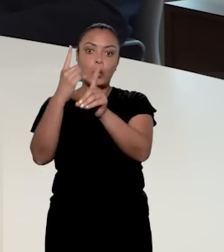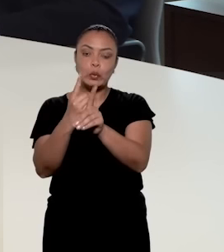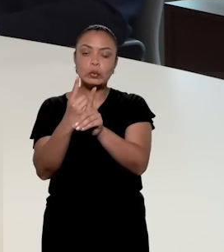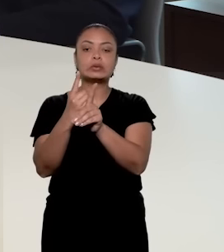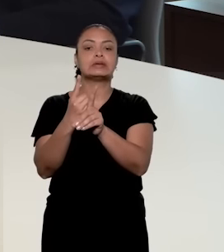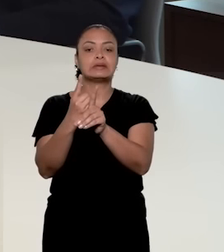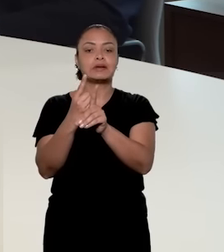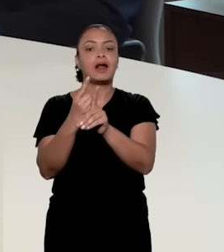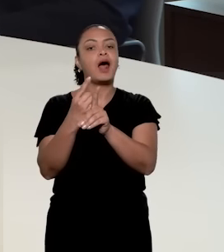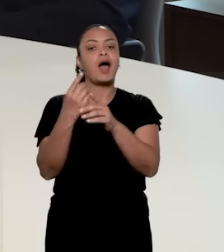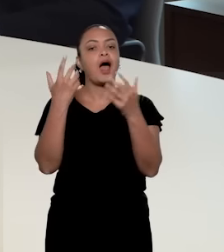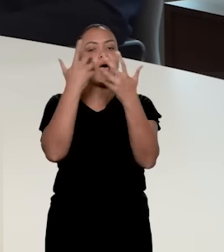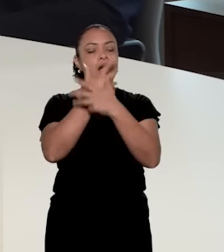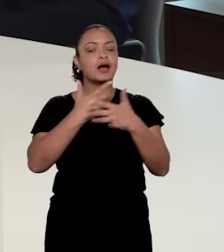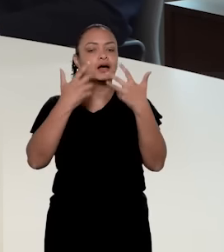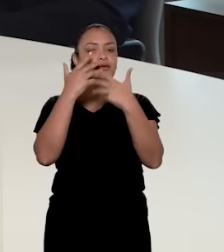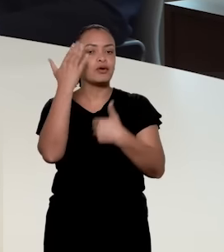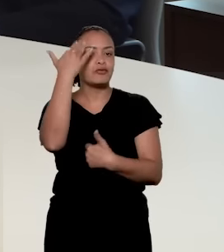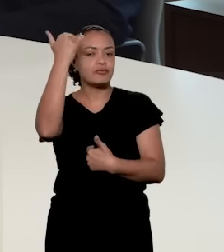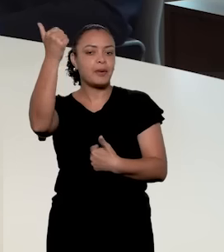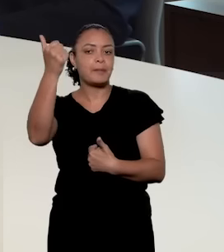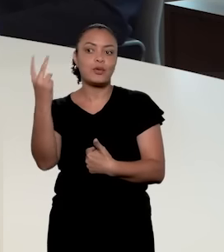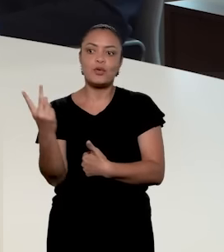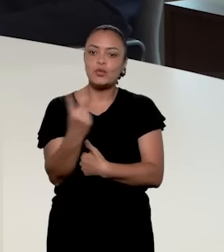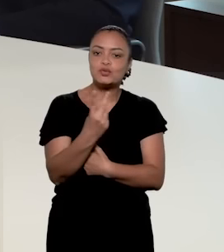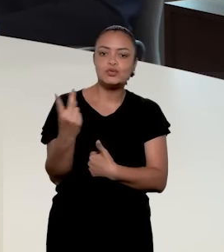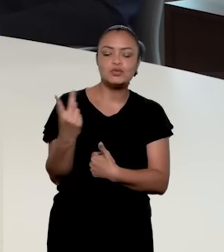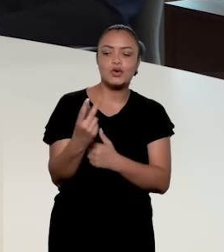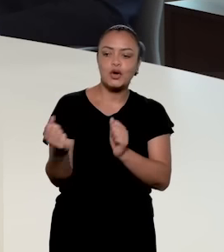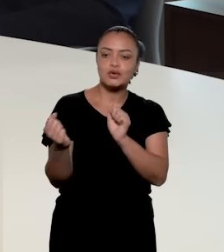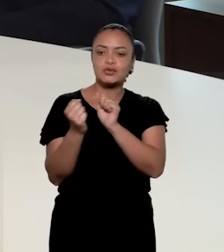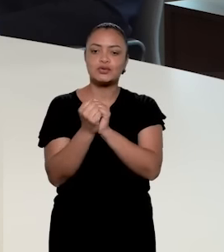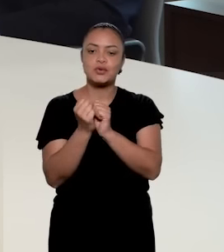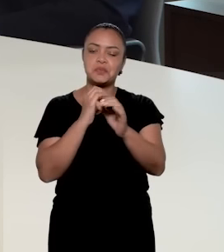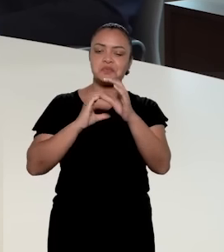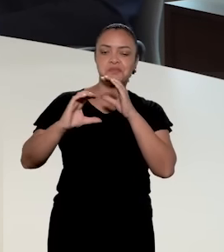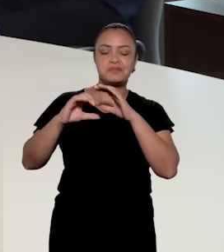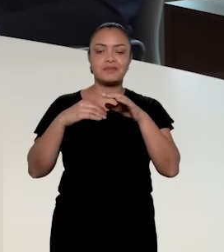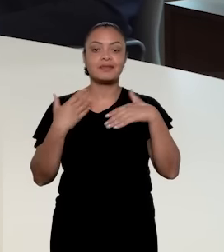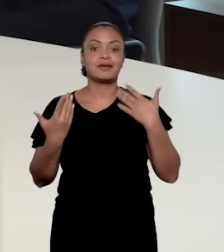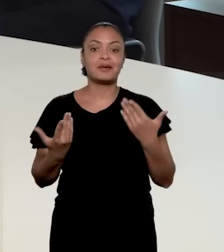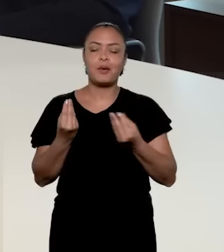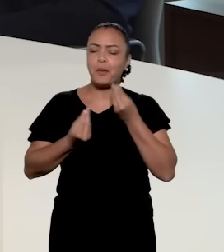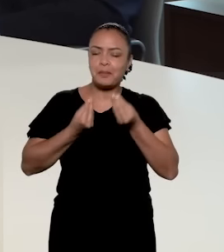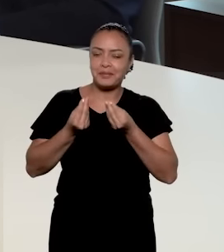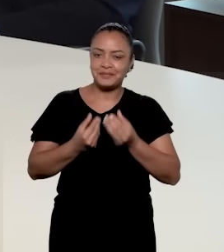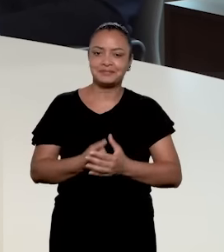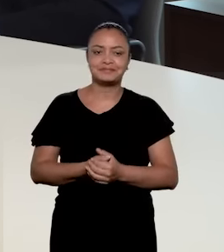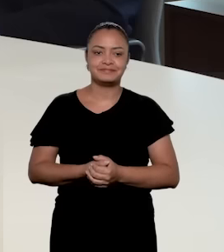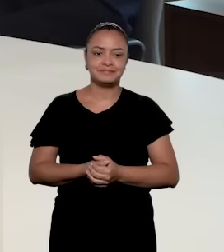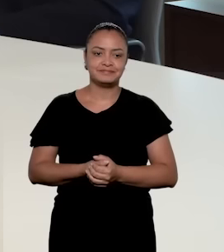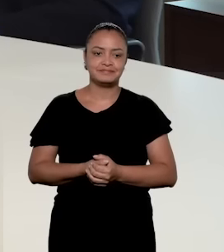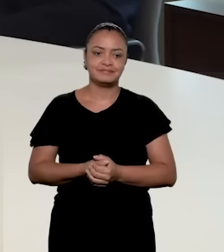senhor encontrar cantores, celebridades e fazer uma palhinha ali à capela. Como é que é isso?